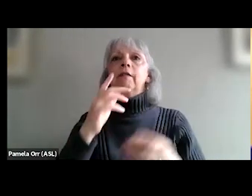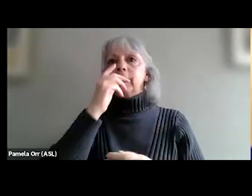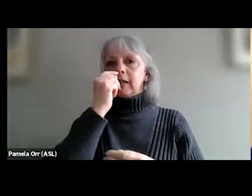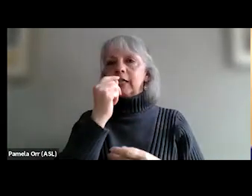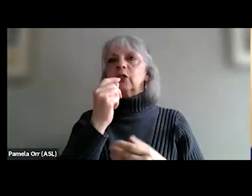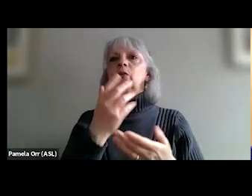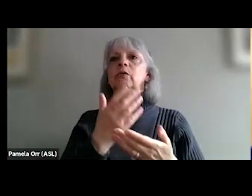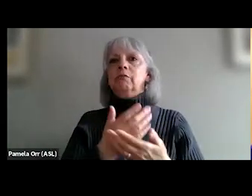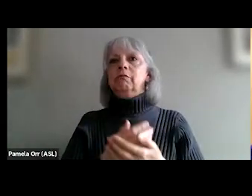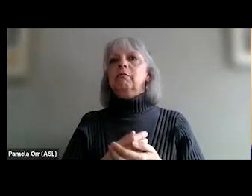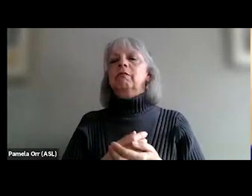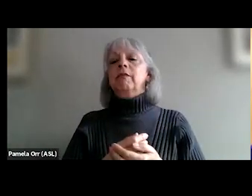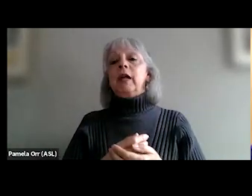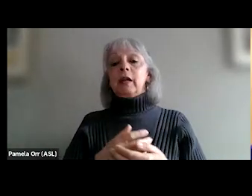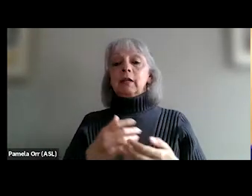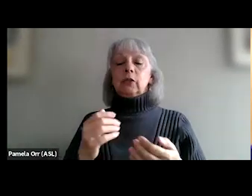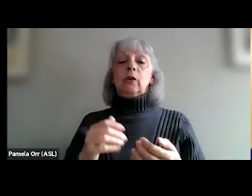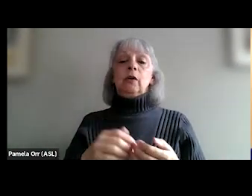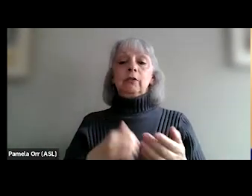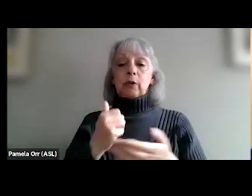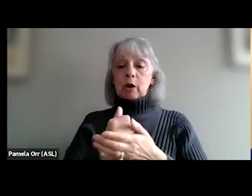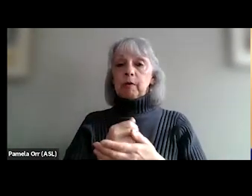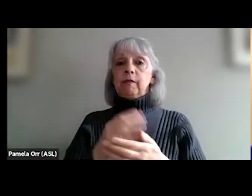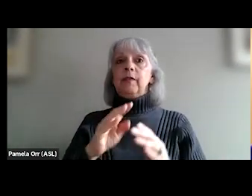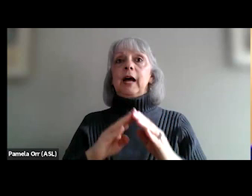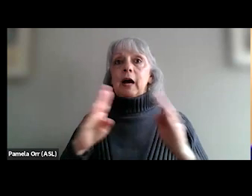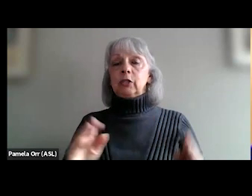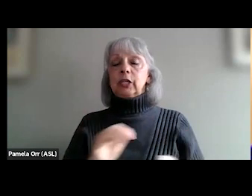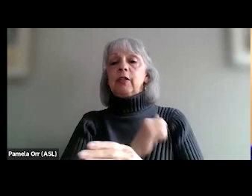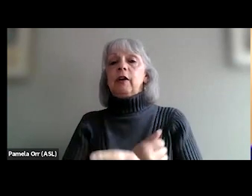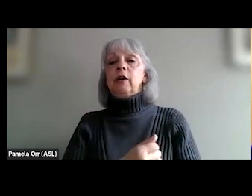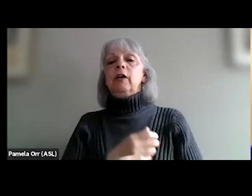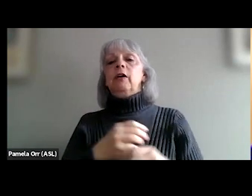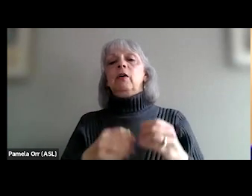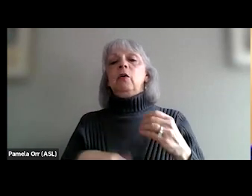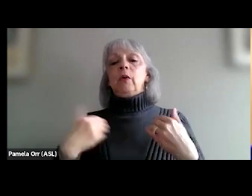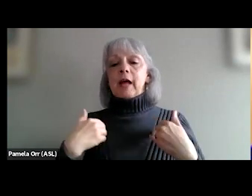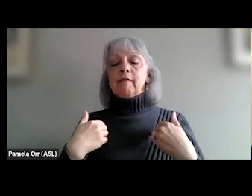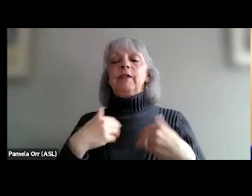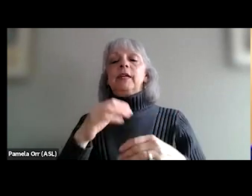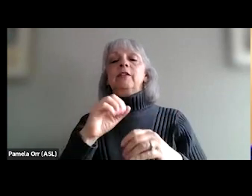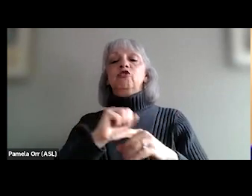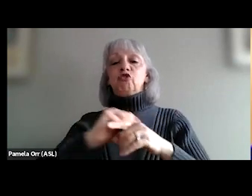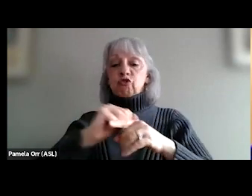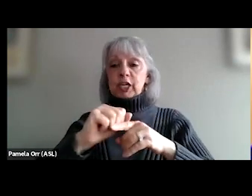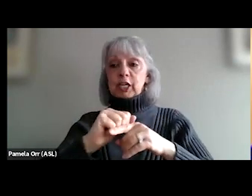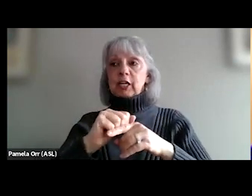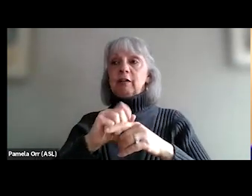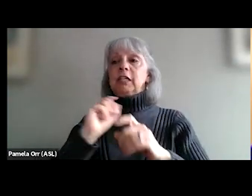Con la ayuda de la autoridad de vivienda, extendimos la capacitación OEND a los residentes y miembros de la comunidad.